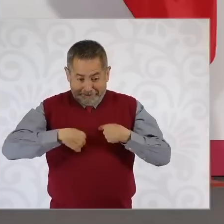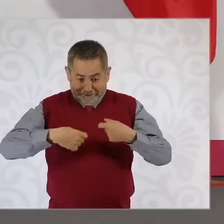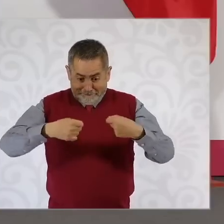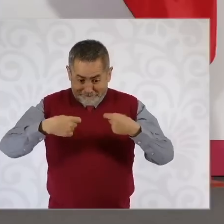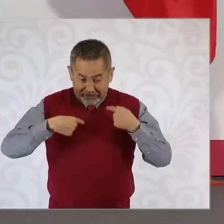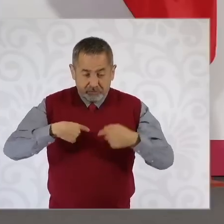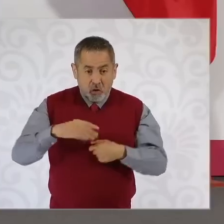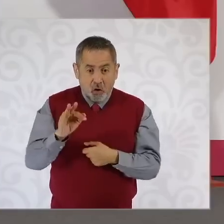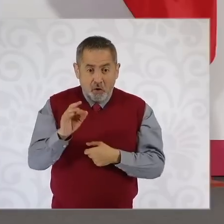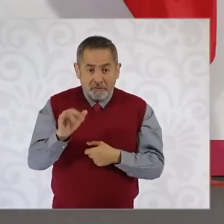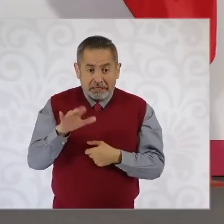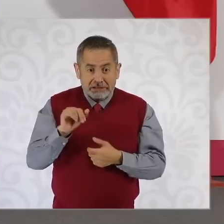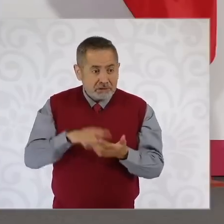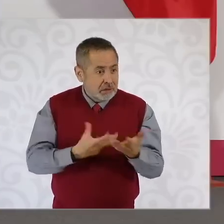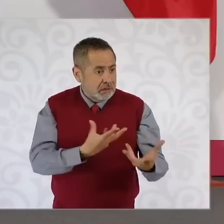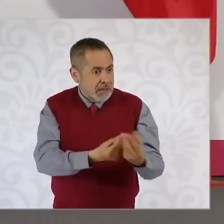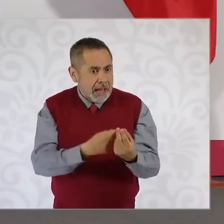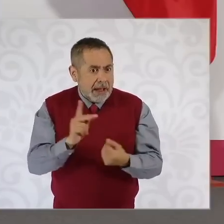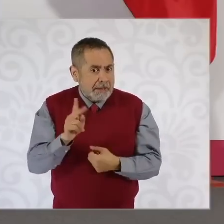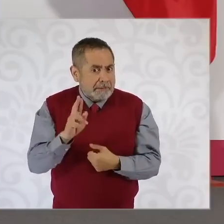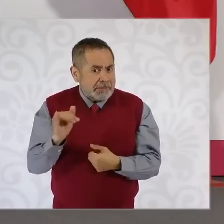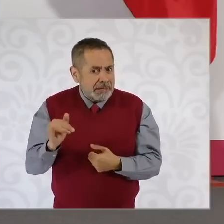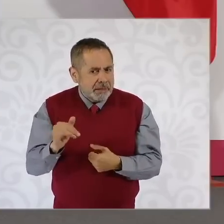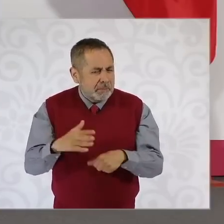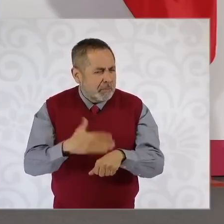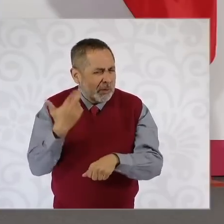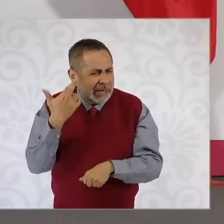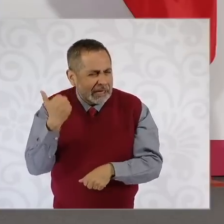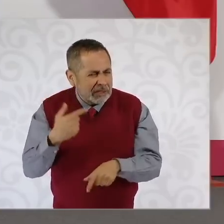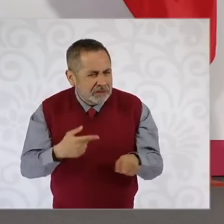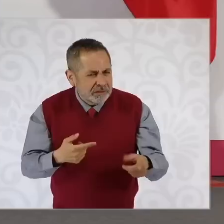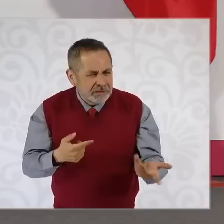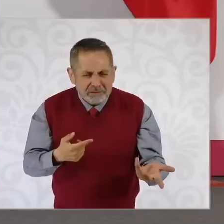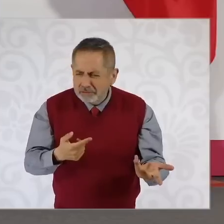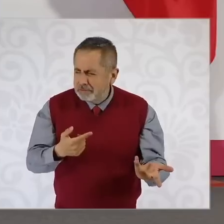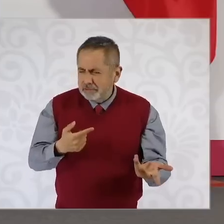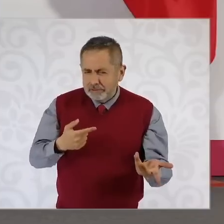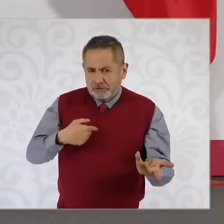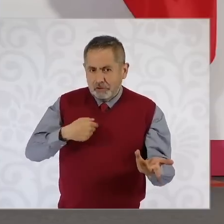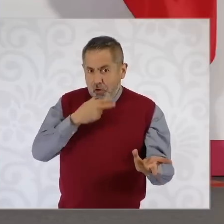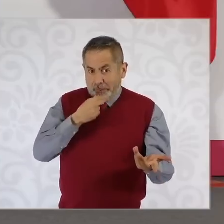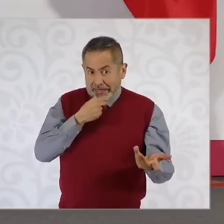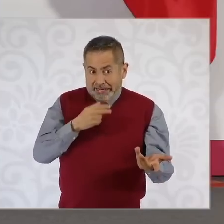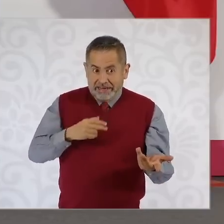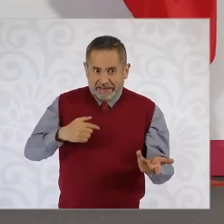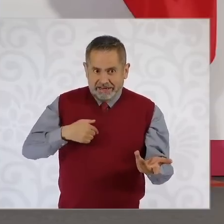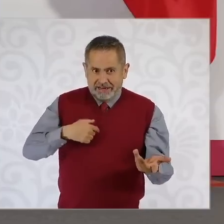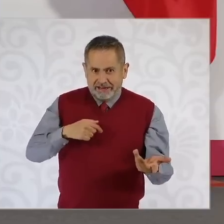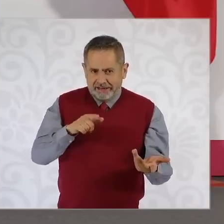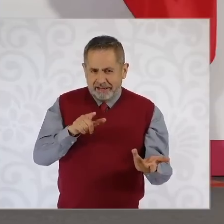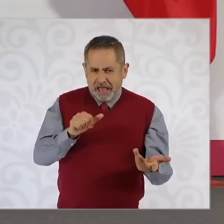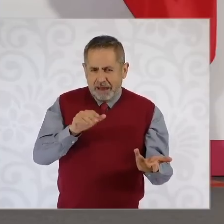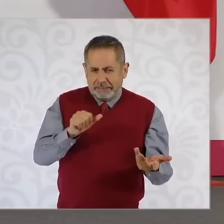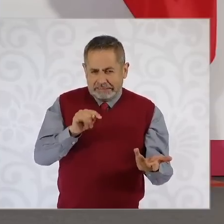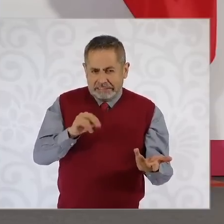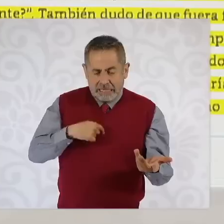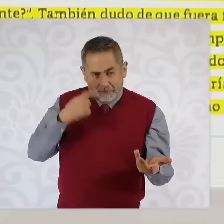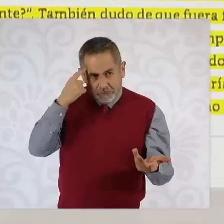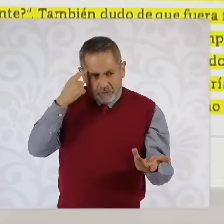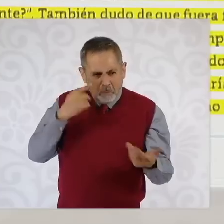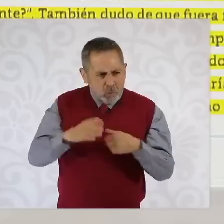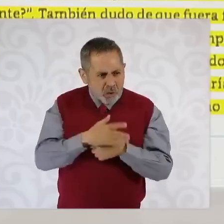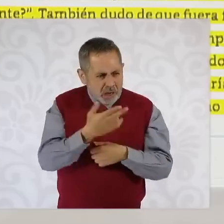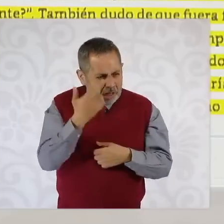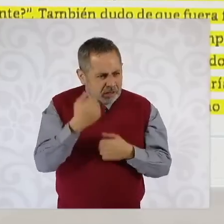campaña de la Bastida qué lo motivó se pregunta la Bastida en su libro la razón principal podría